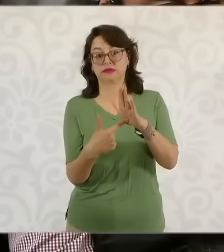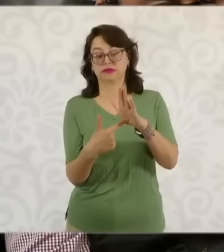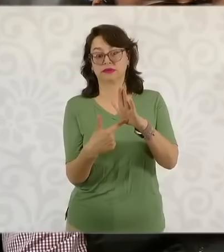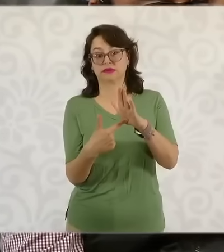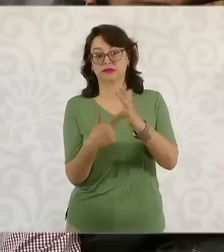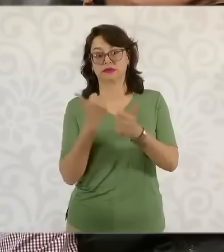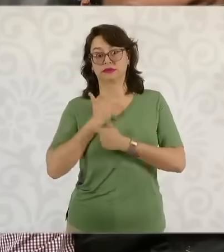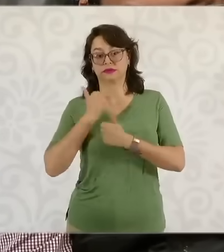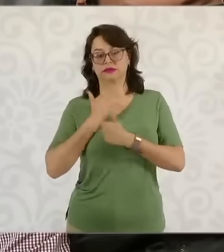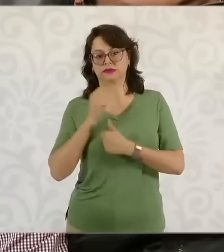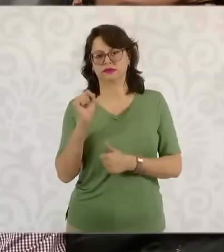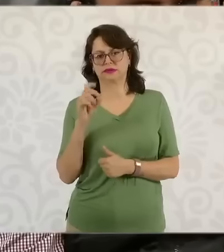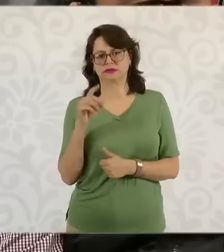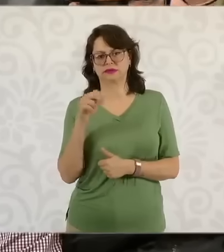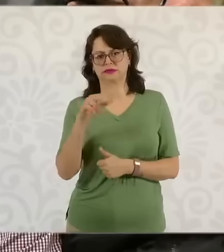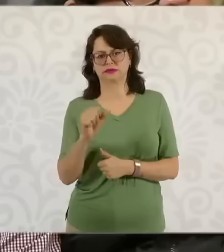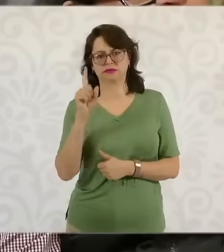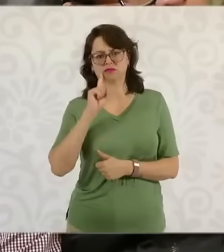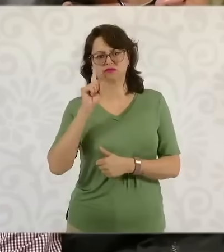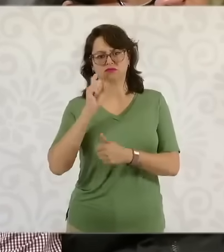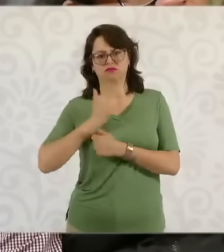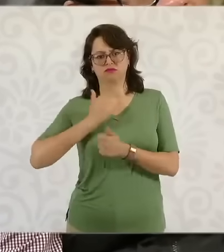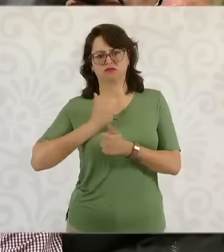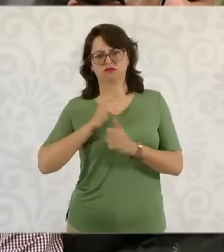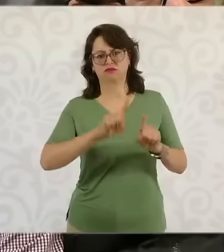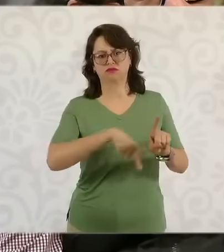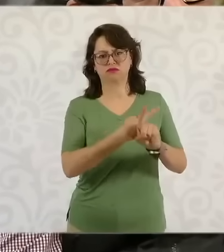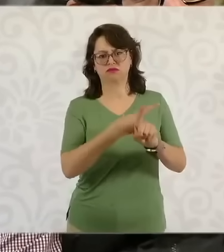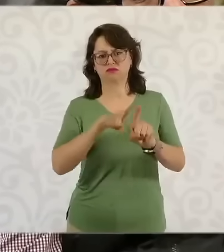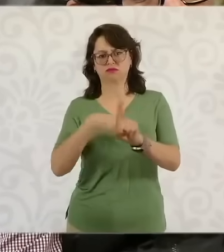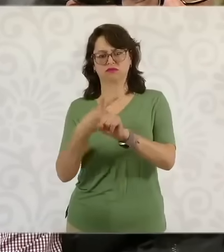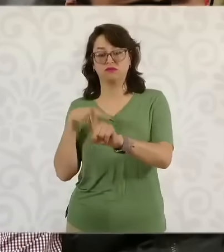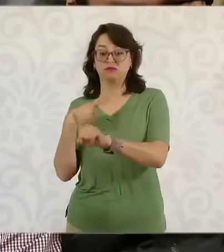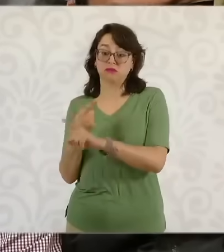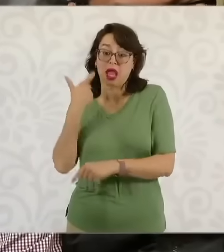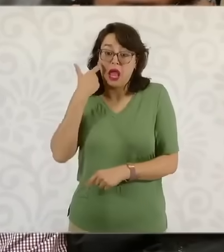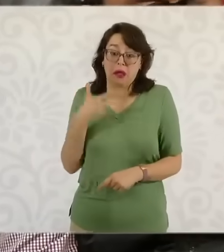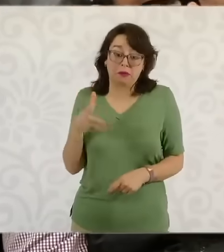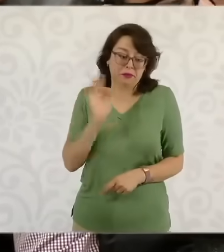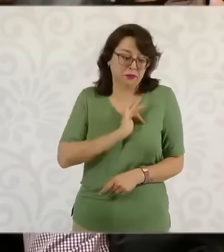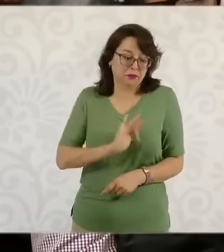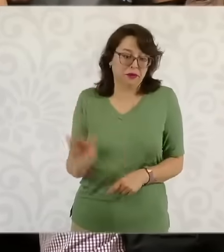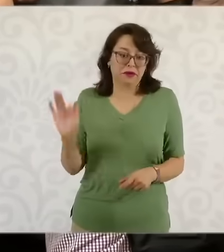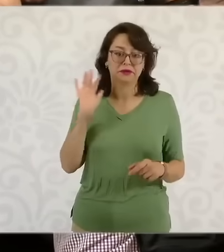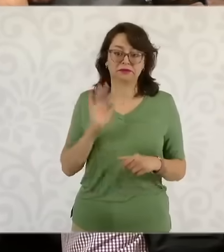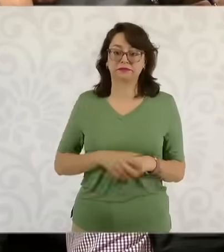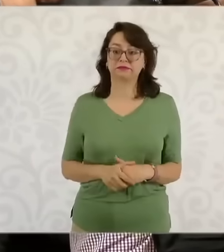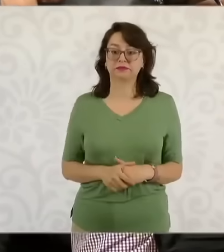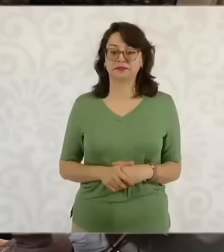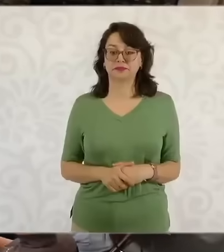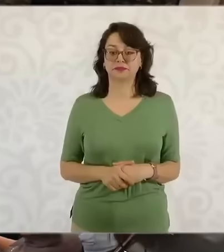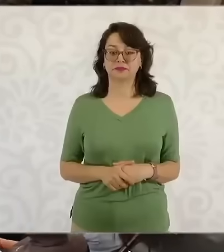de algunas eh soldadas este bueno hay que checarlo a ver ojalá lo pudieran comentar está pasando el